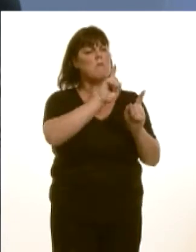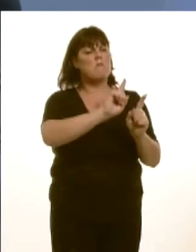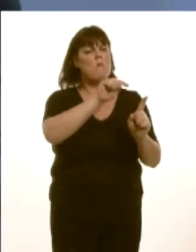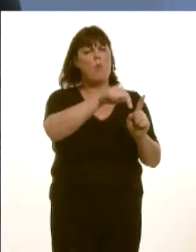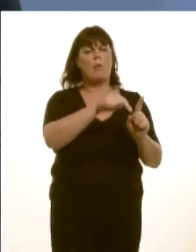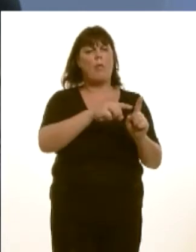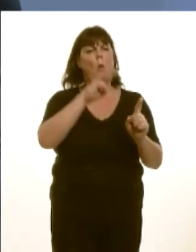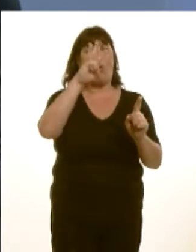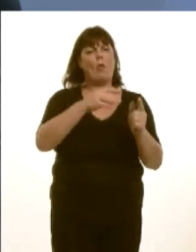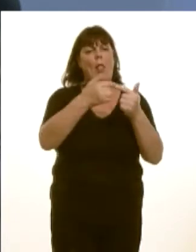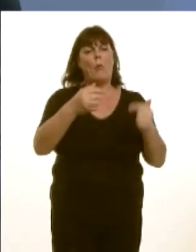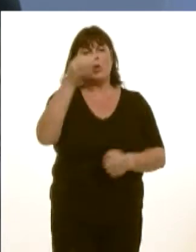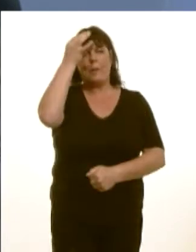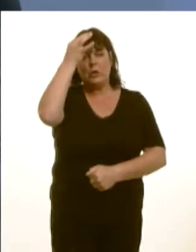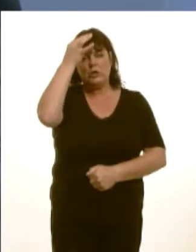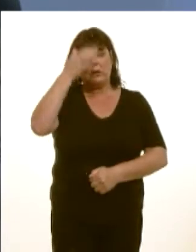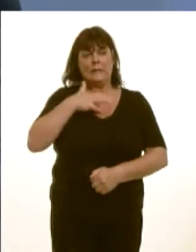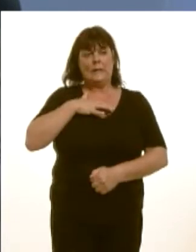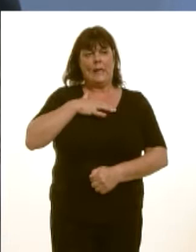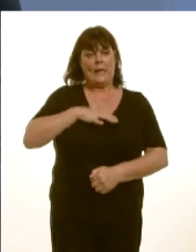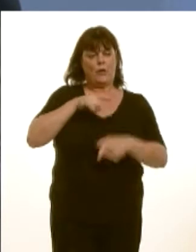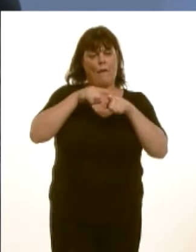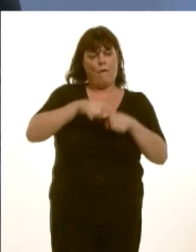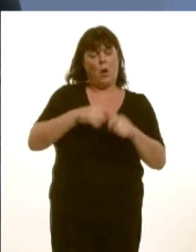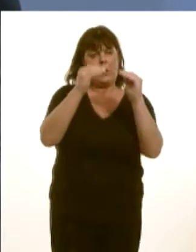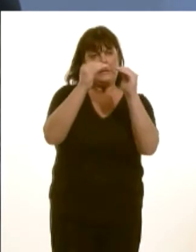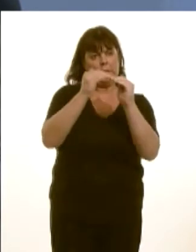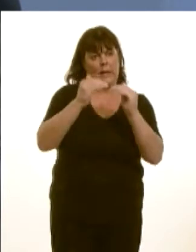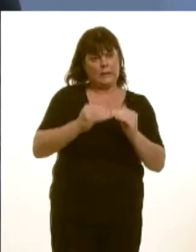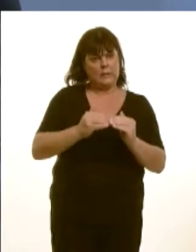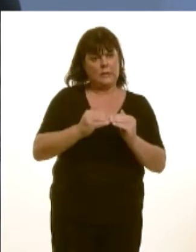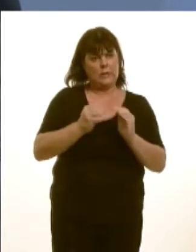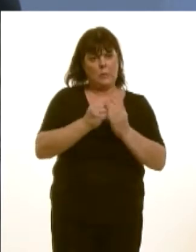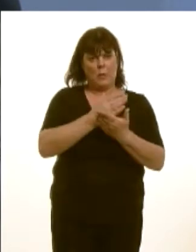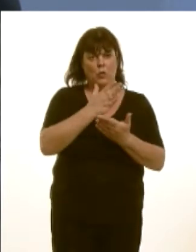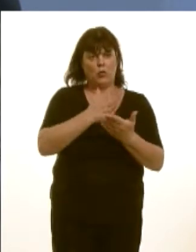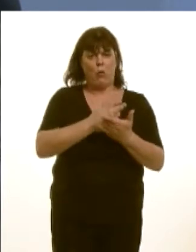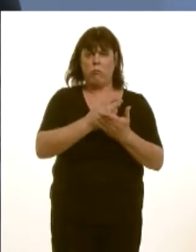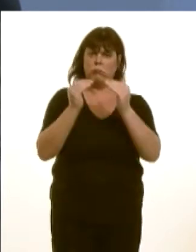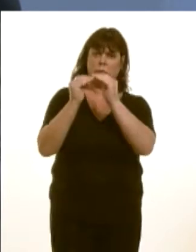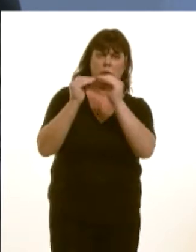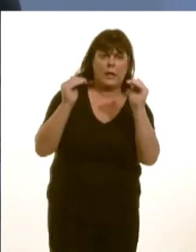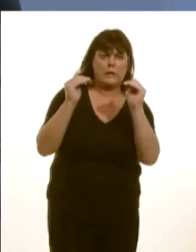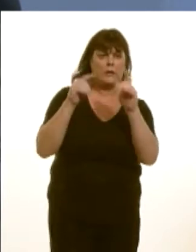yn berthnasol ac yn cyd-fynd ag anghenion busnesau bach yng Nghymru. A allwch ddweud wrthym a yw eich Llywodraeth yn cefnogi sylwadau Ffederasiwn y Busnesau